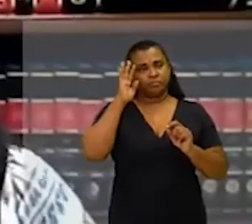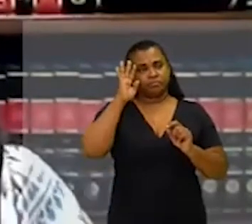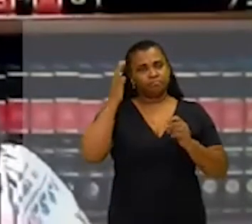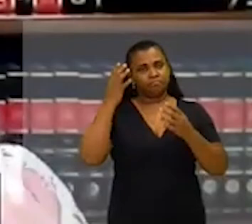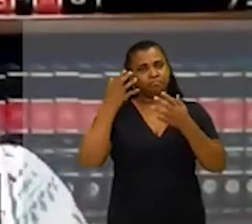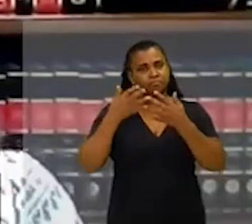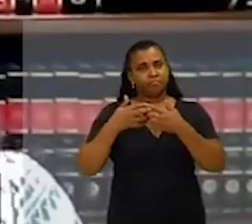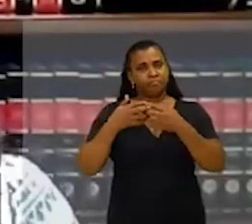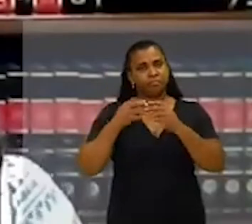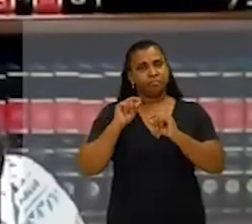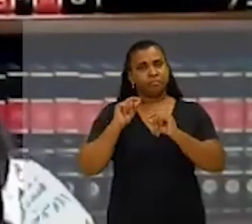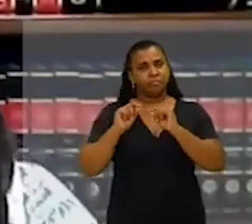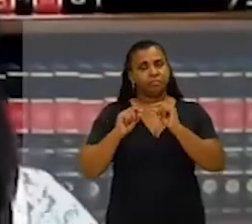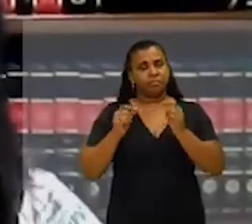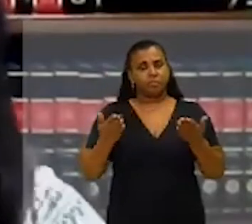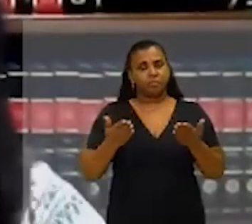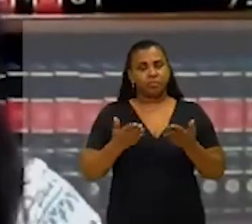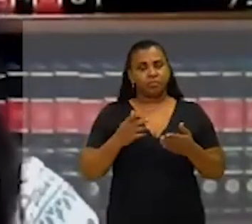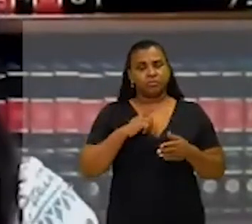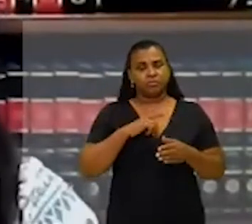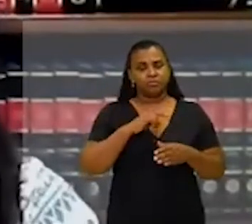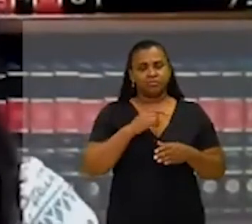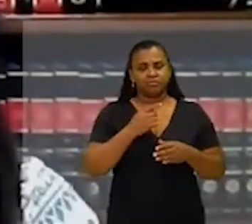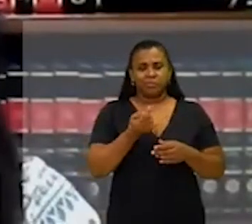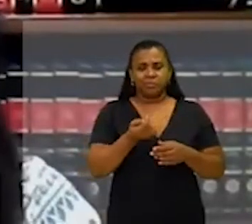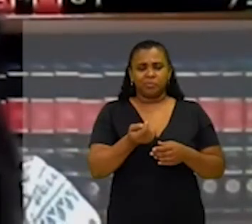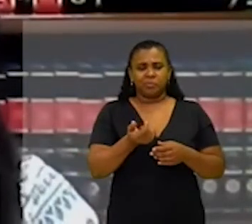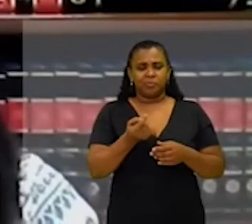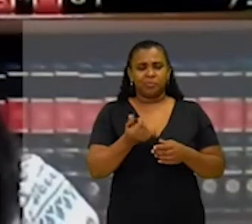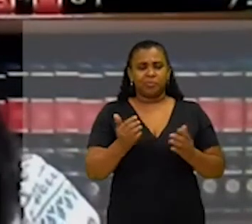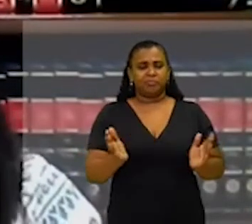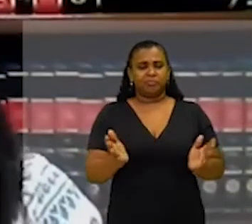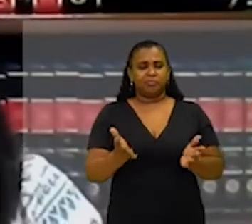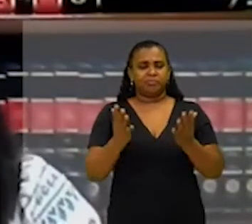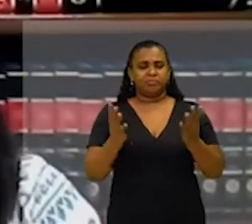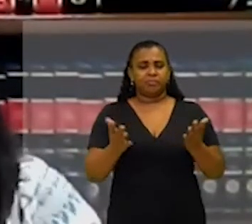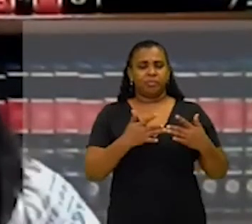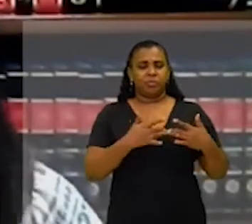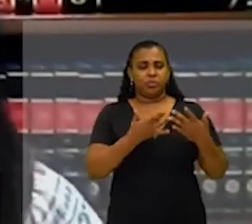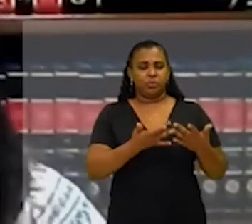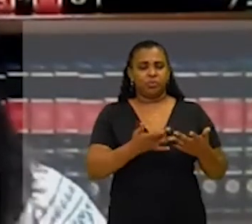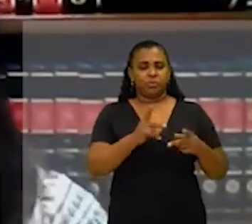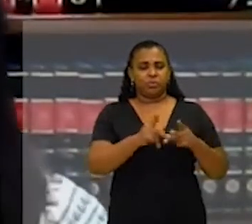nós temos pouquíssimos incentivo pela contribuição e cidadãs na verdade eles são cercados por tantas